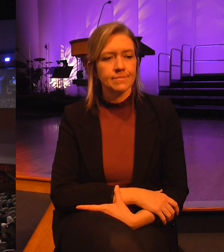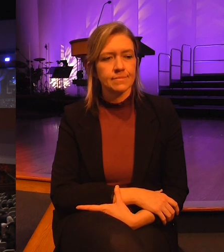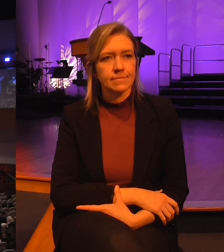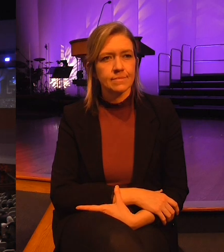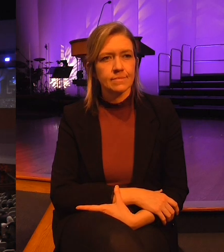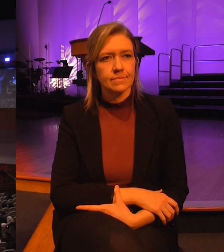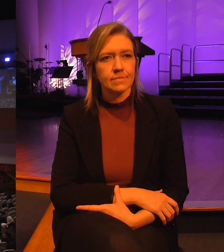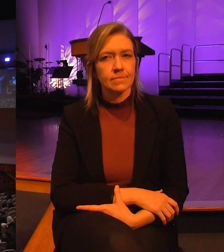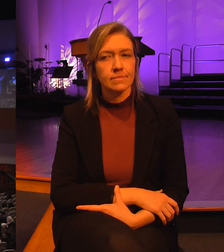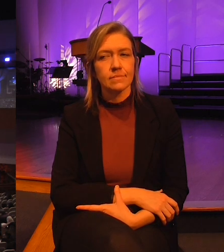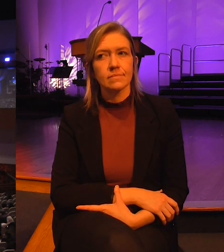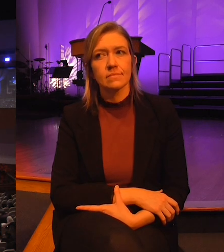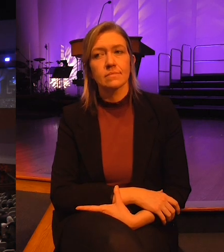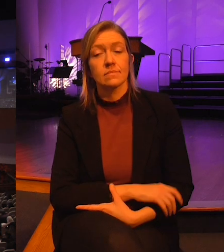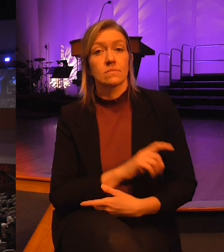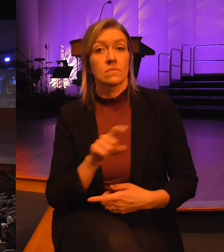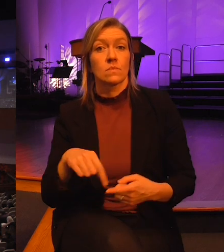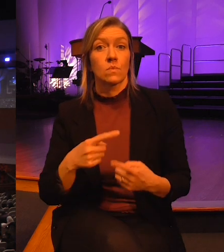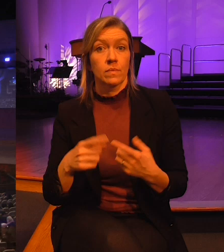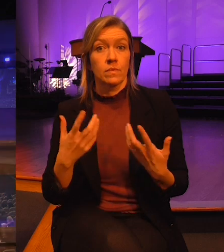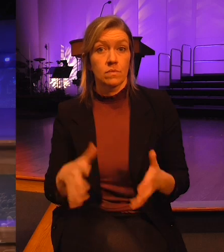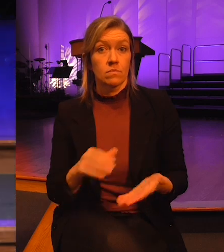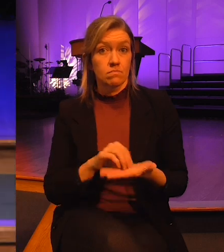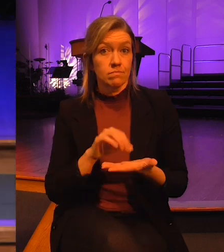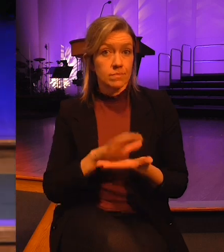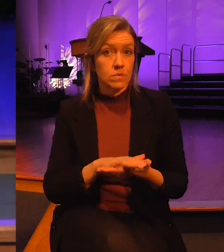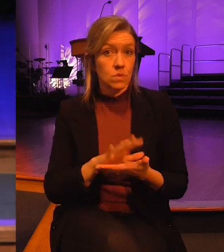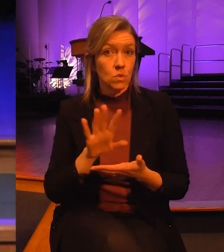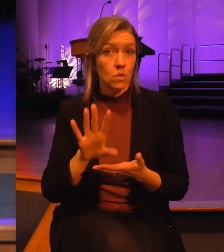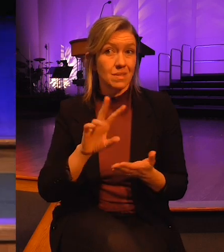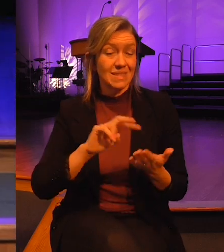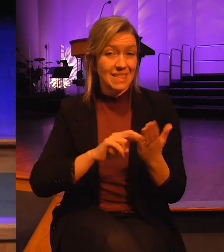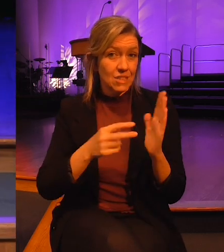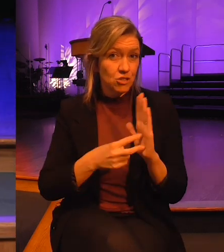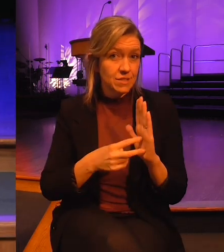y una vez que tengas esa intención o al menos Cuando surja,